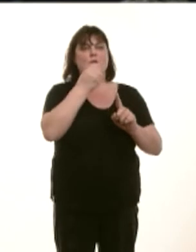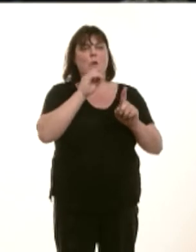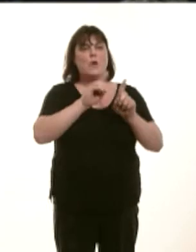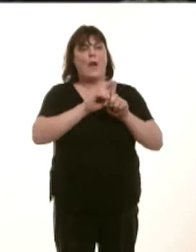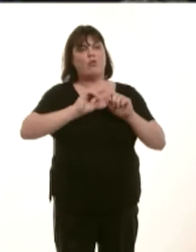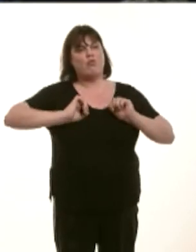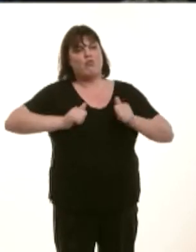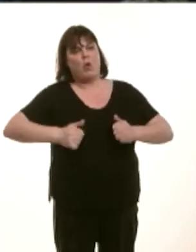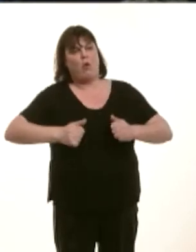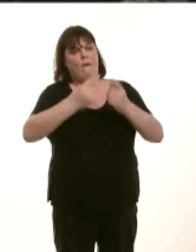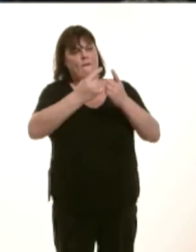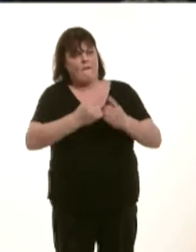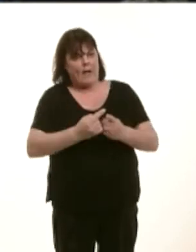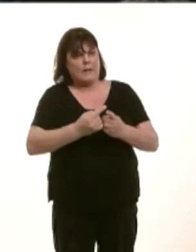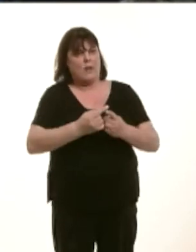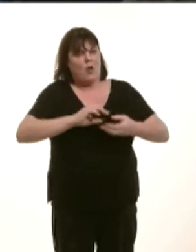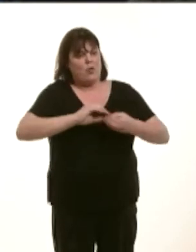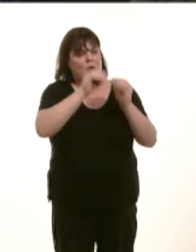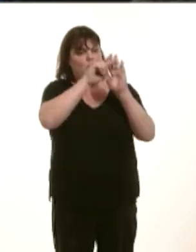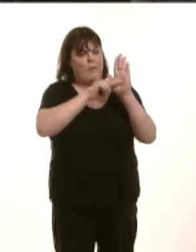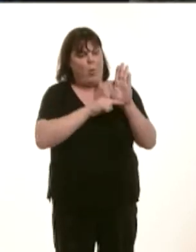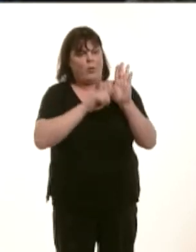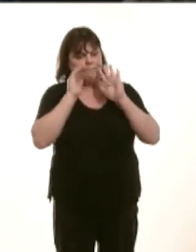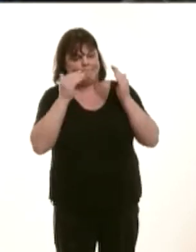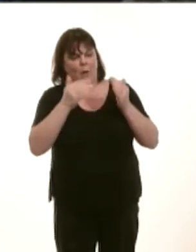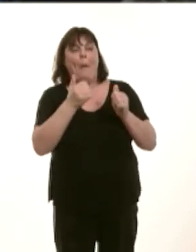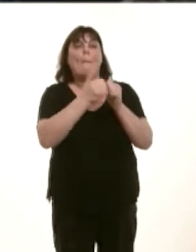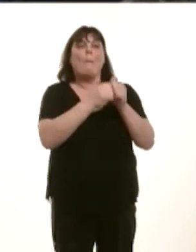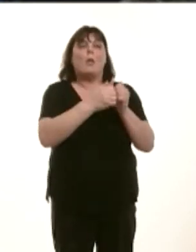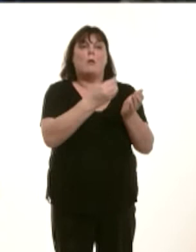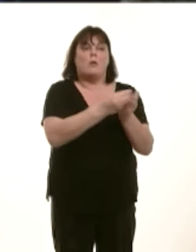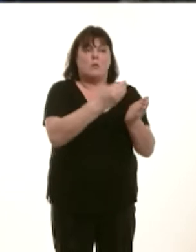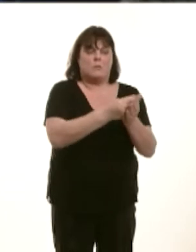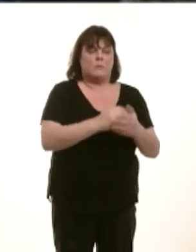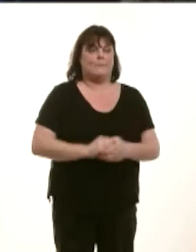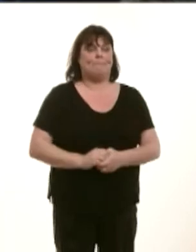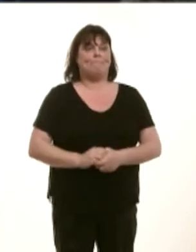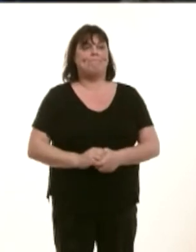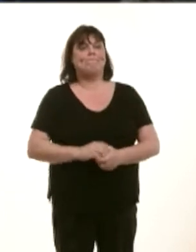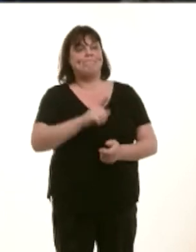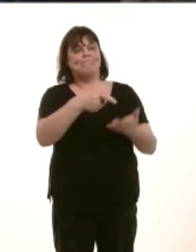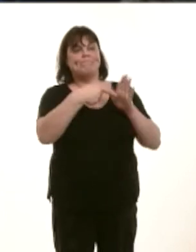yma ar brisiau llaeth. Ymhlith eu hargymhellion mae galw ar roi mwy o bwerau iír ëGroceries